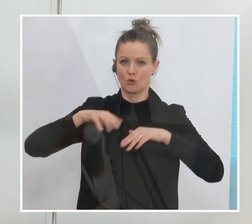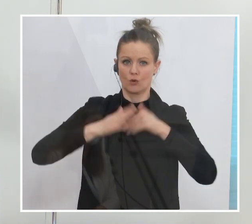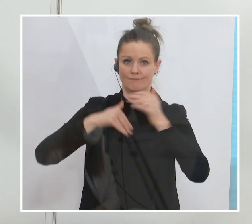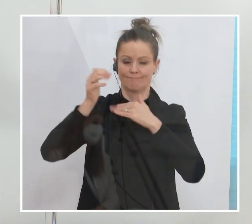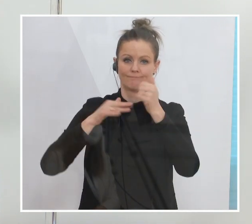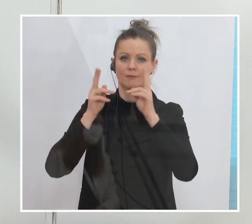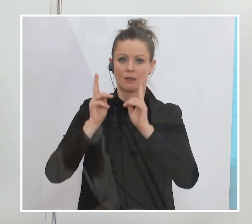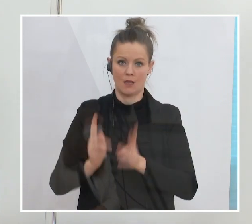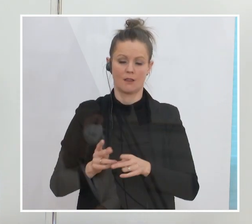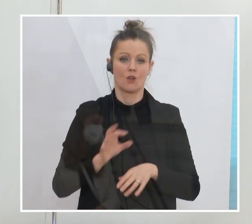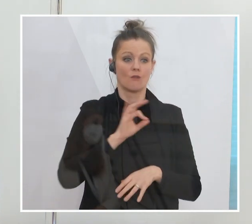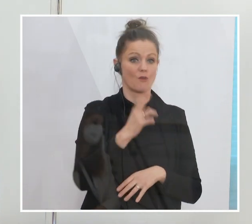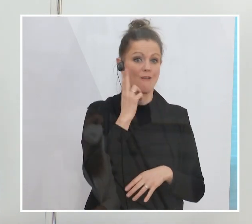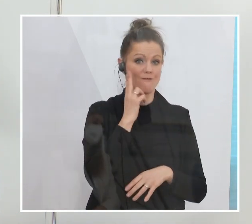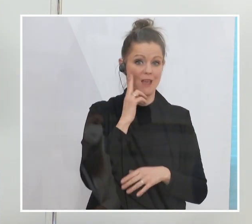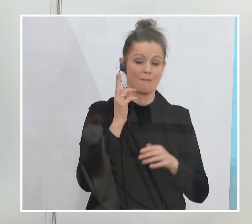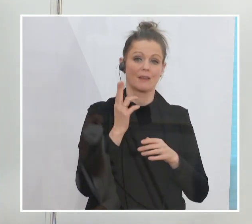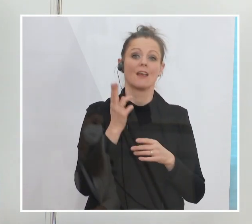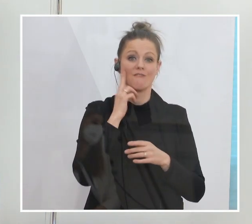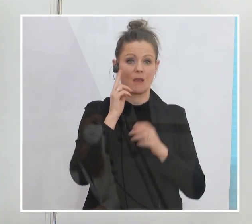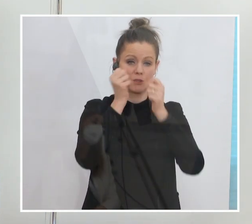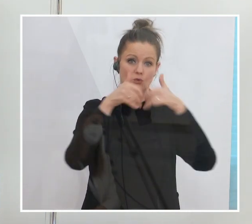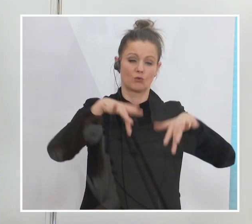entlang der Firmenstruktur in Österreich, für die Branchen, die besonders betroffen